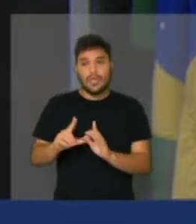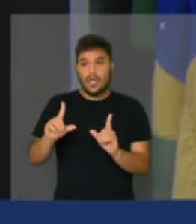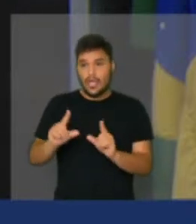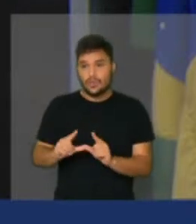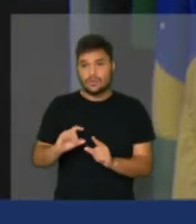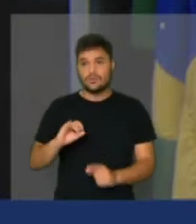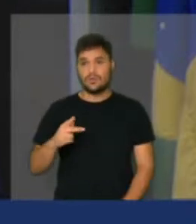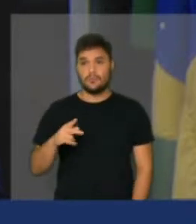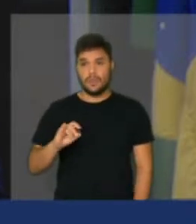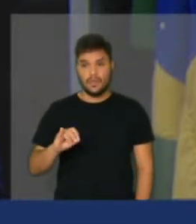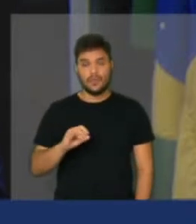REDUÇÃO DO REPASSE DO FPM, COMO COTAS MUNICIPAIS, TAMBÉM